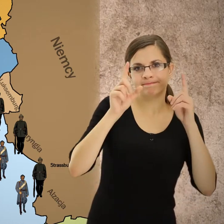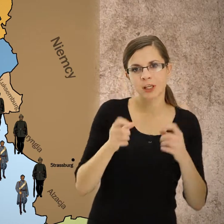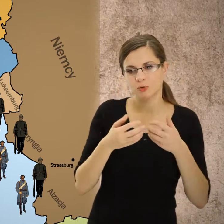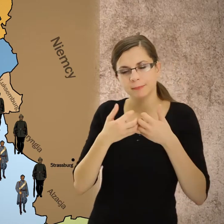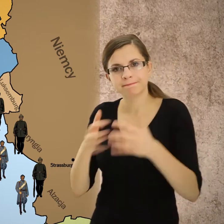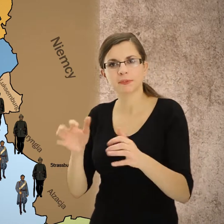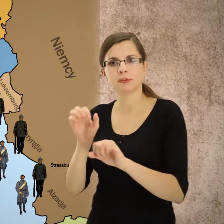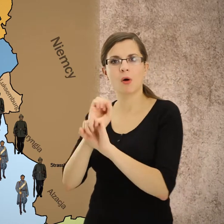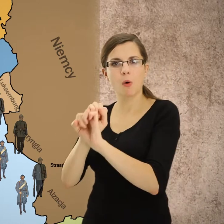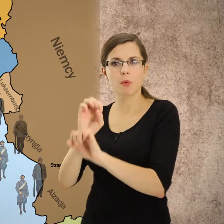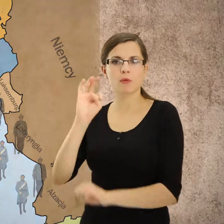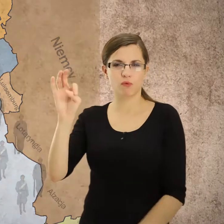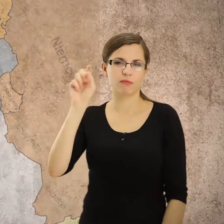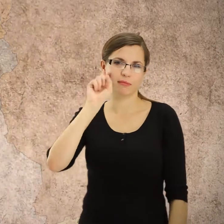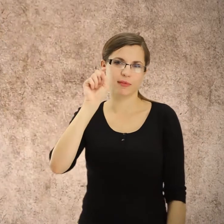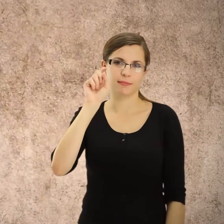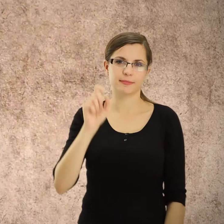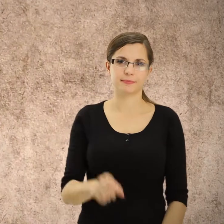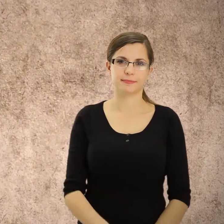zaczęły przełamywać ich linie obrony.